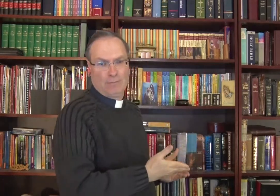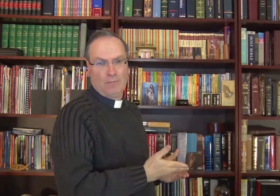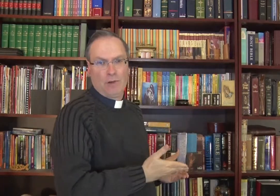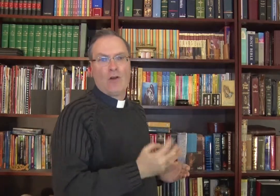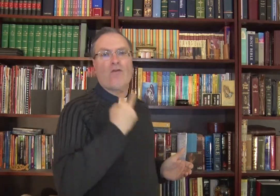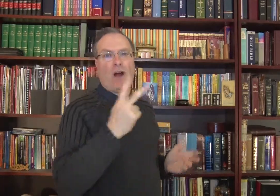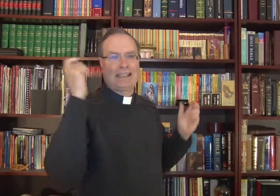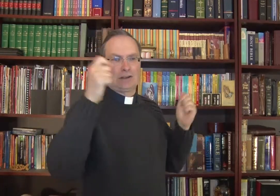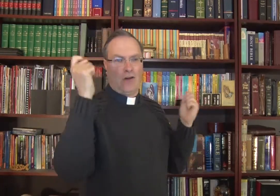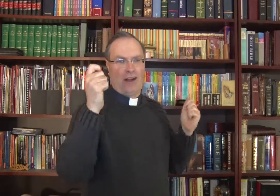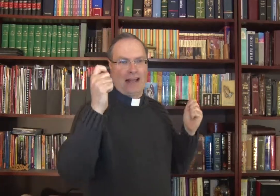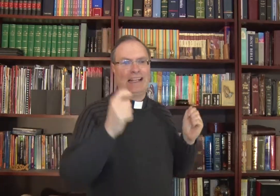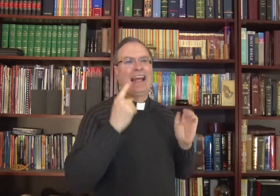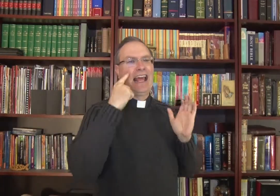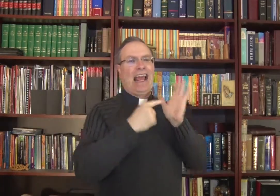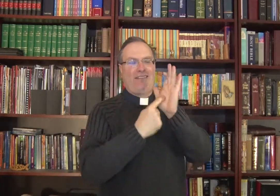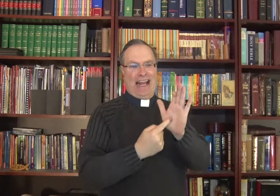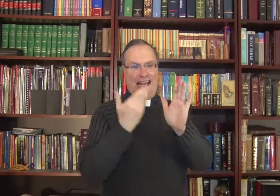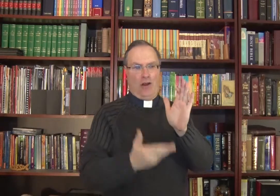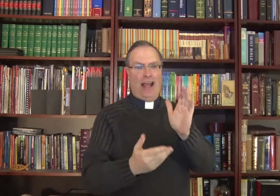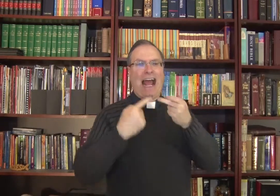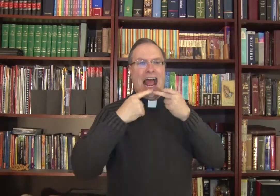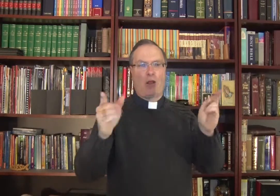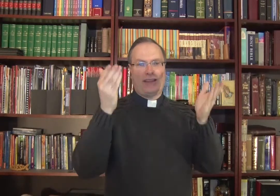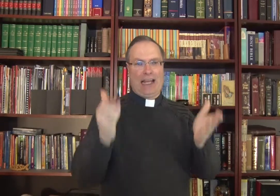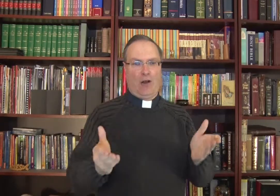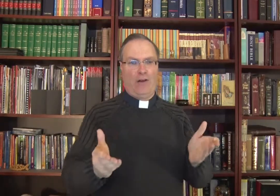D'une voix triomphante révélez-le, annoncez-le,